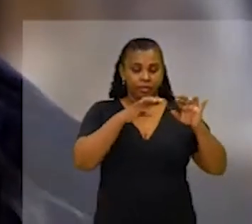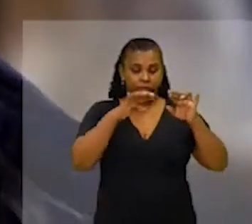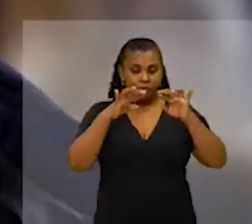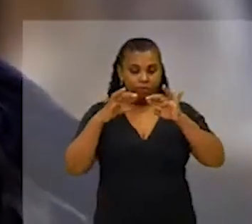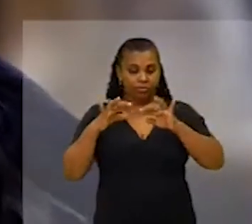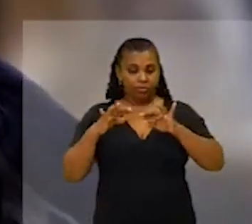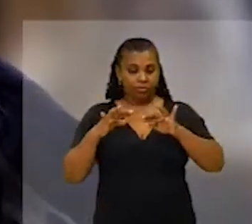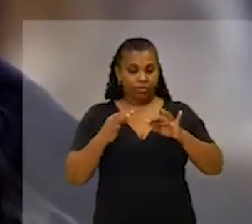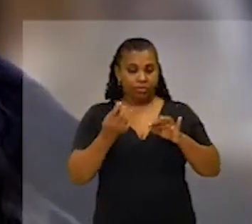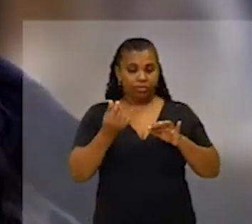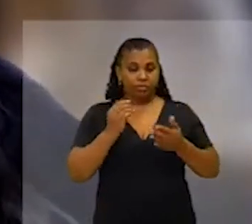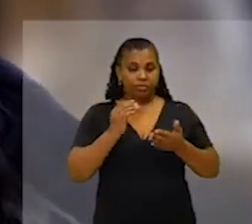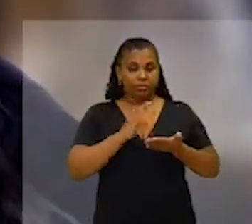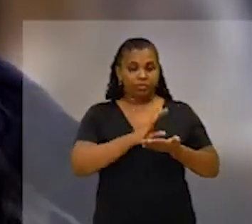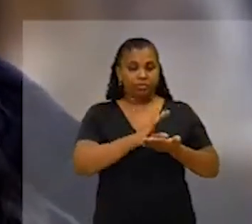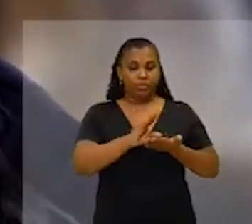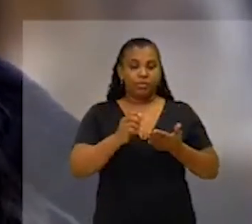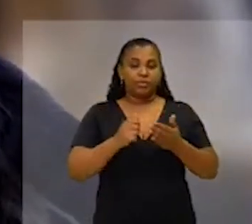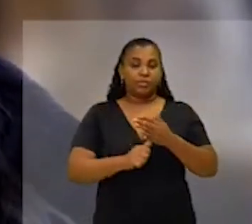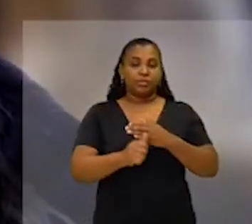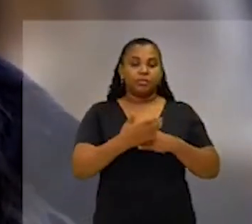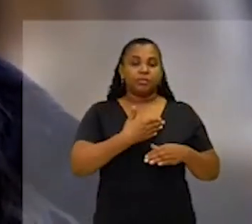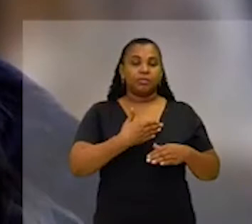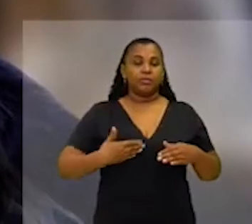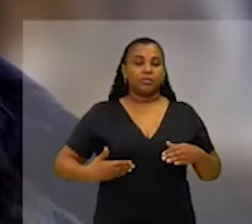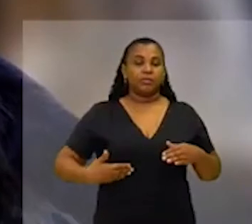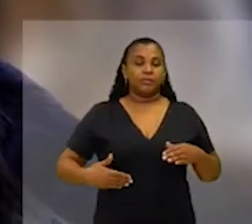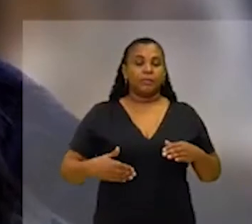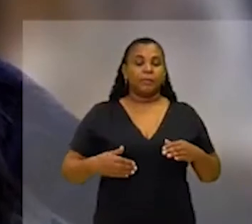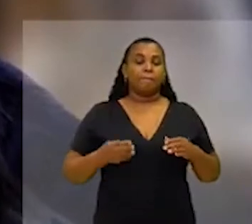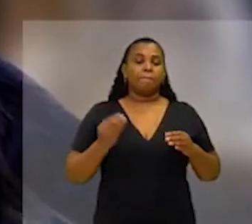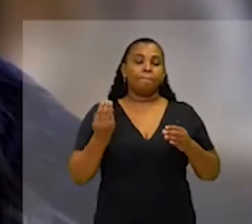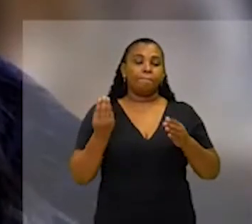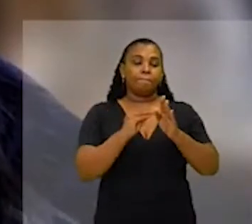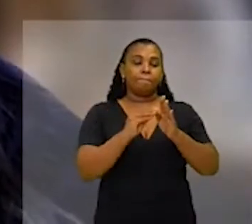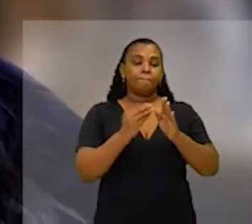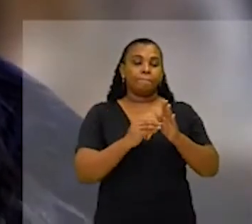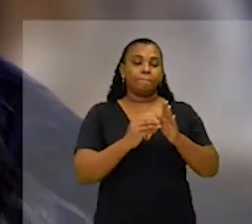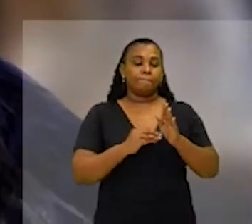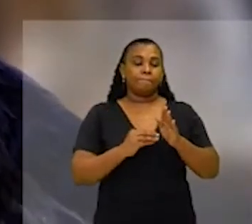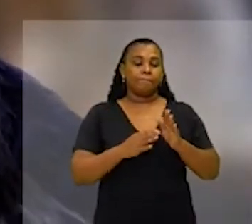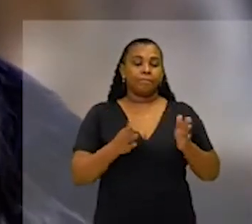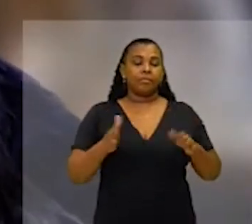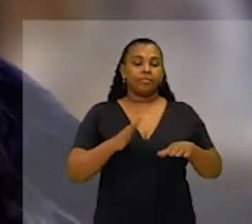caso a gente focou no financiamento público né nos fundos públicos durante a campanha então a